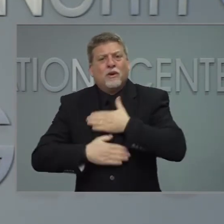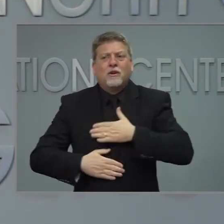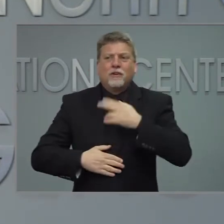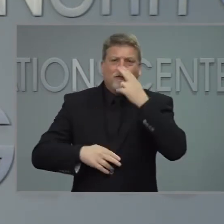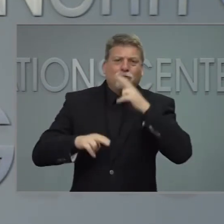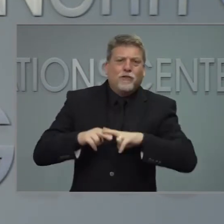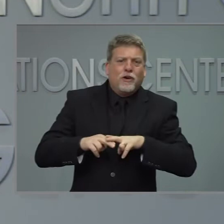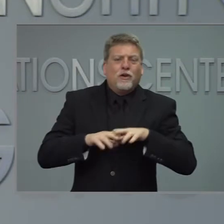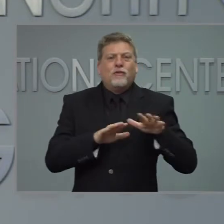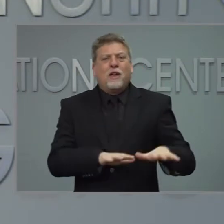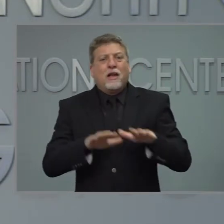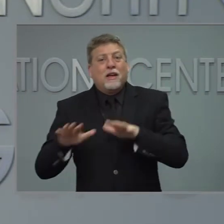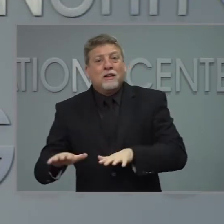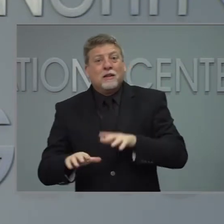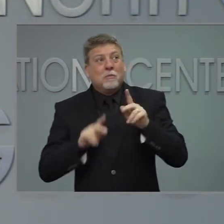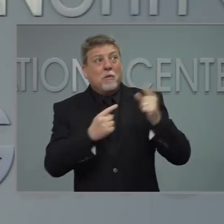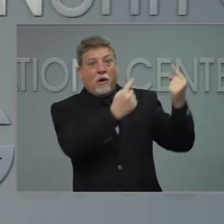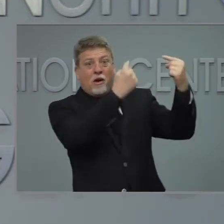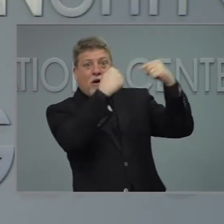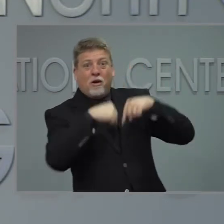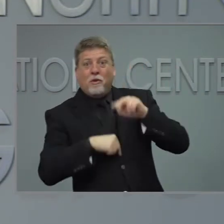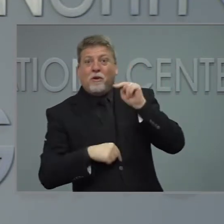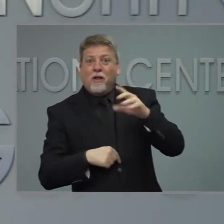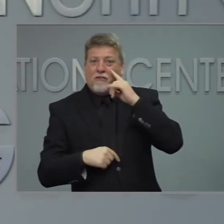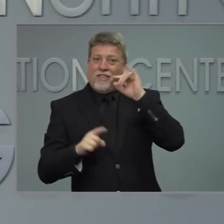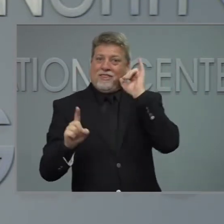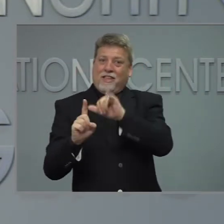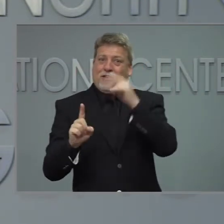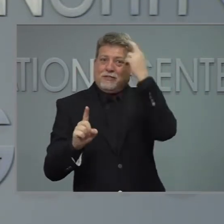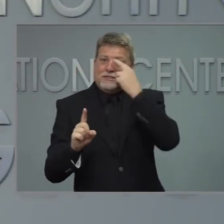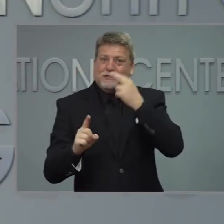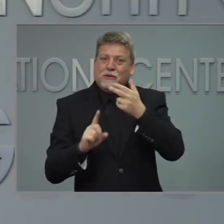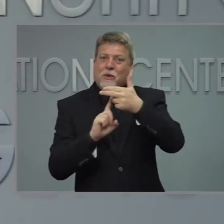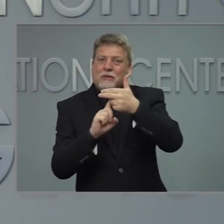queremos que sea industria ambiente, pero estamos han seguimos a mitad de una